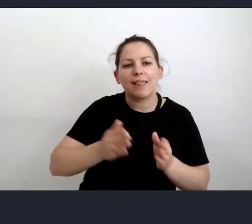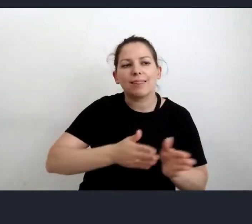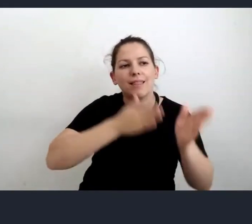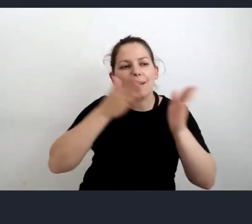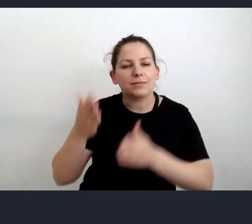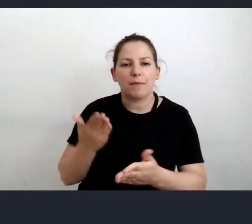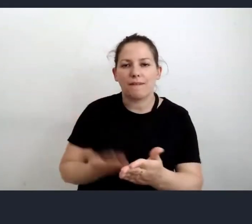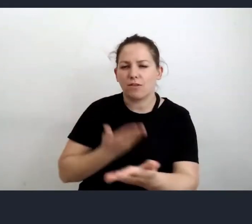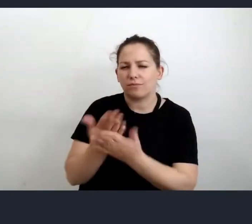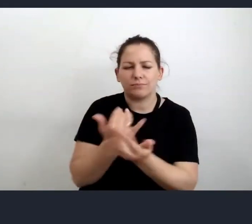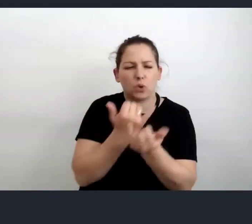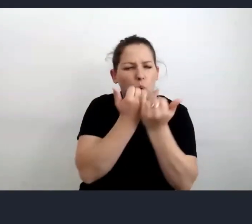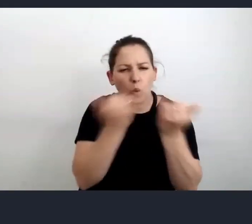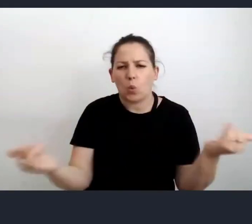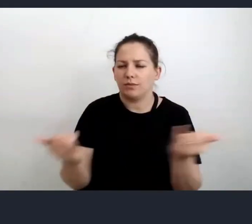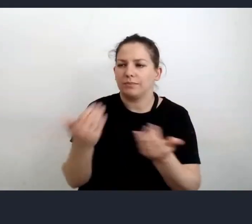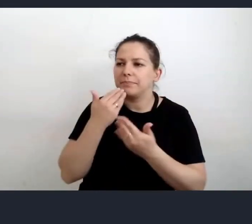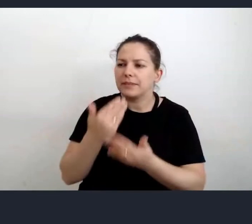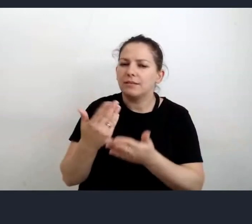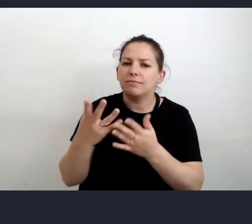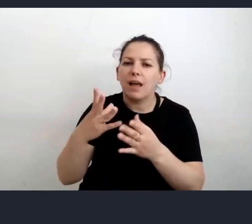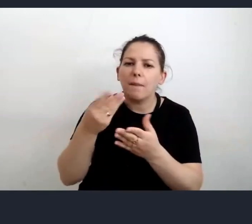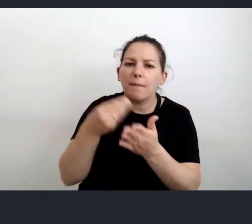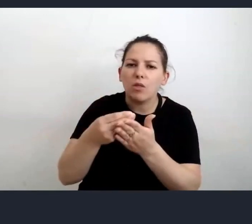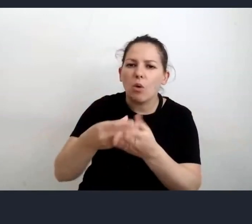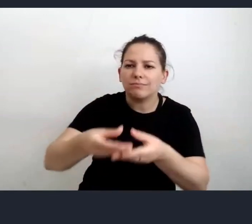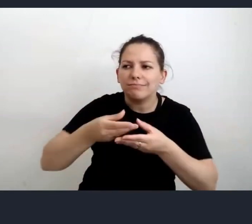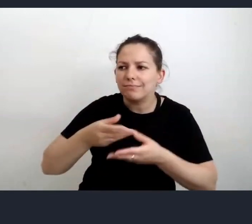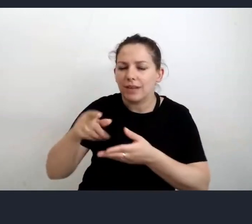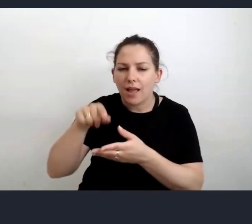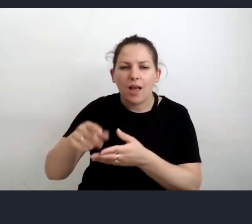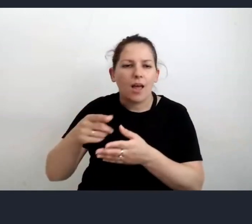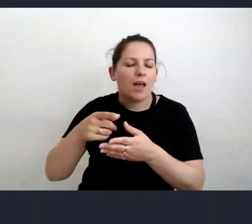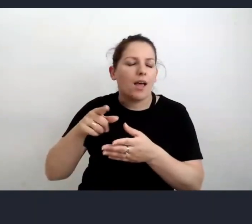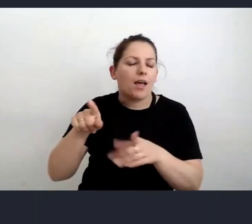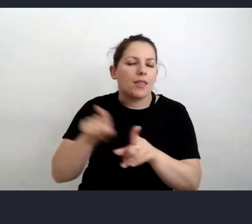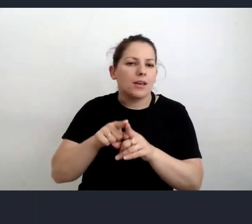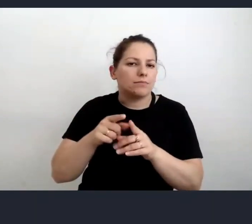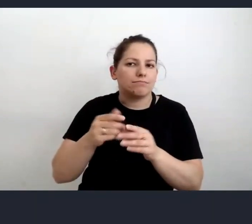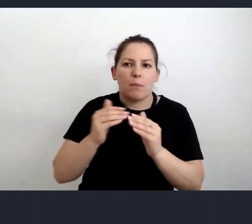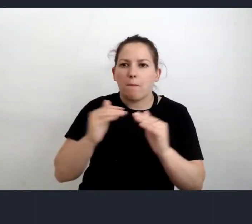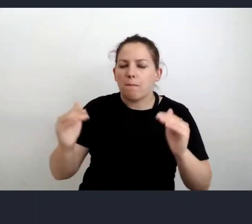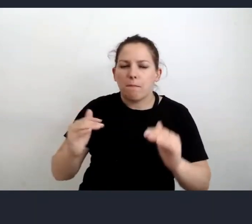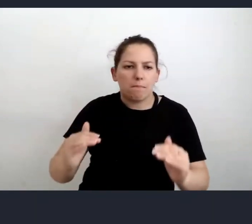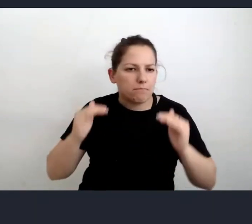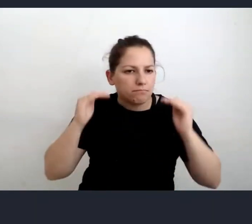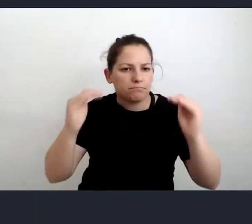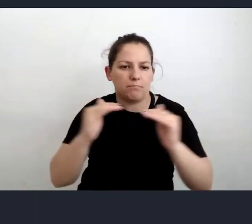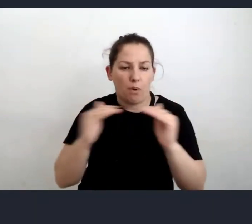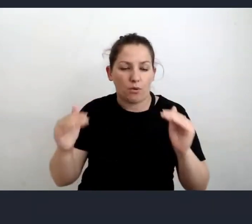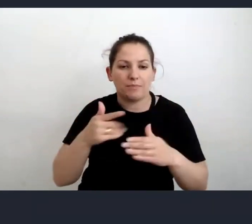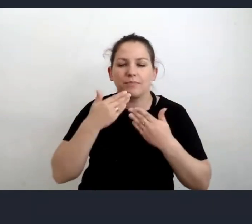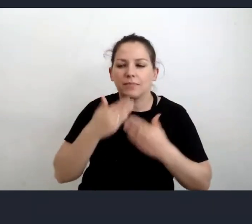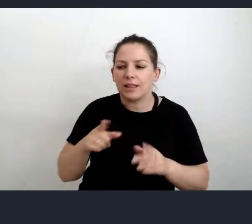do bardzo różnych źródeł finansowania na dużo wyższym poziomie. Zwiększamy w ten sposób swoje szanse